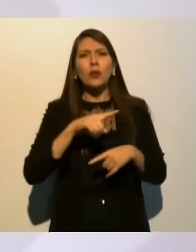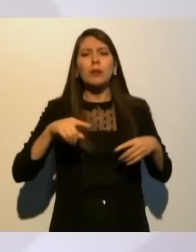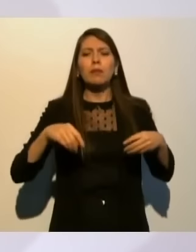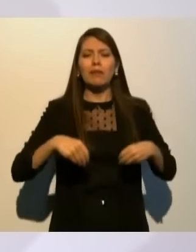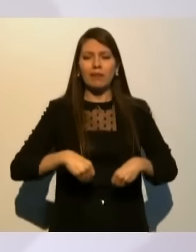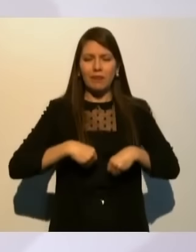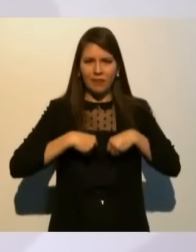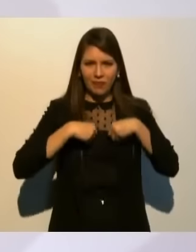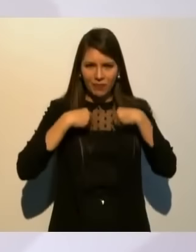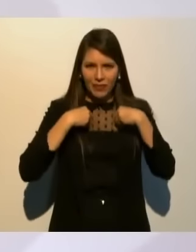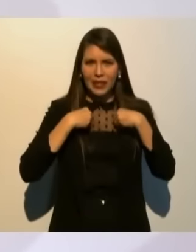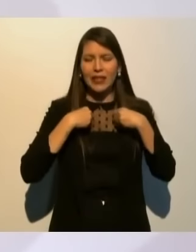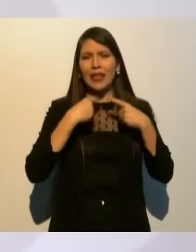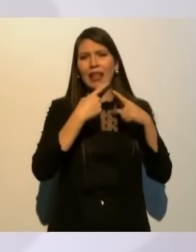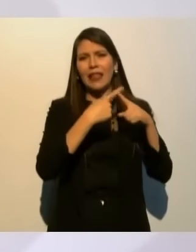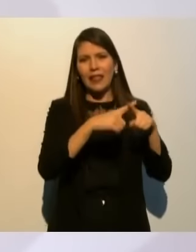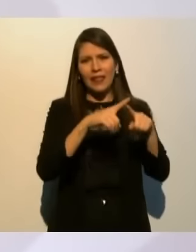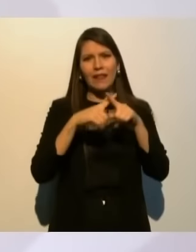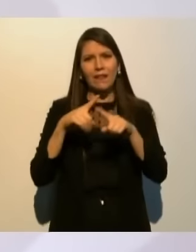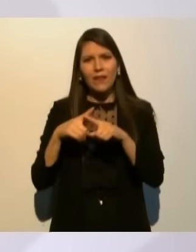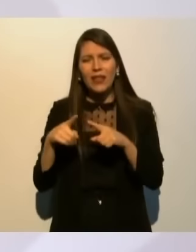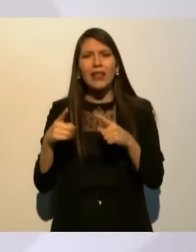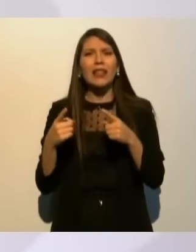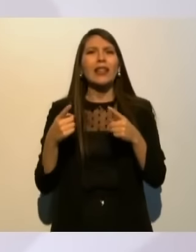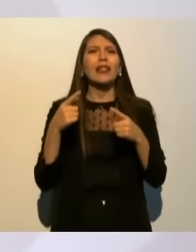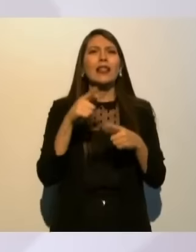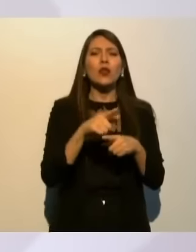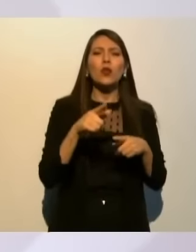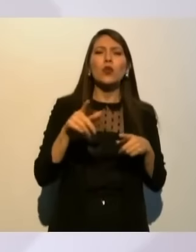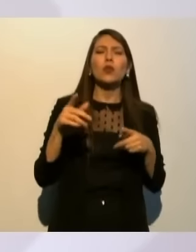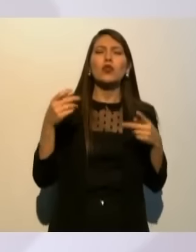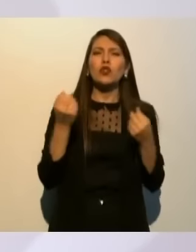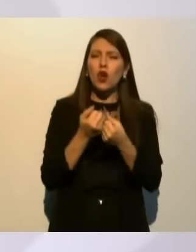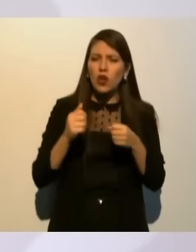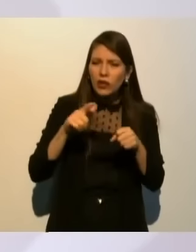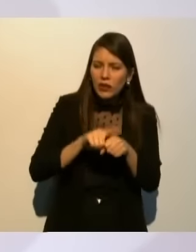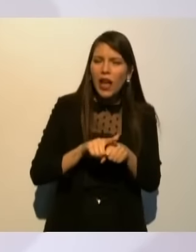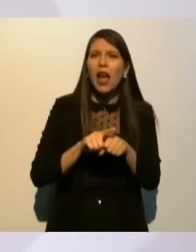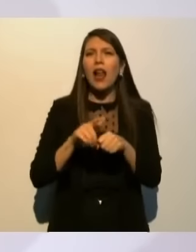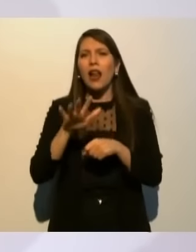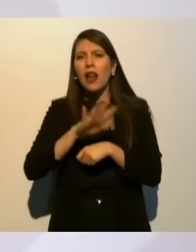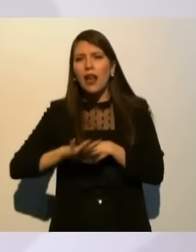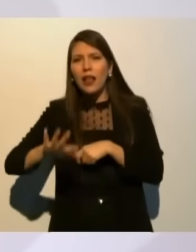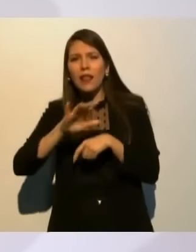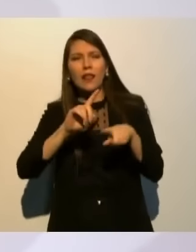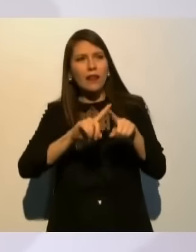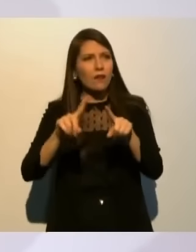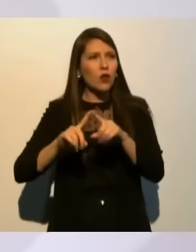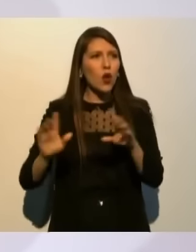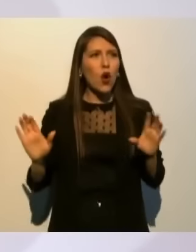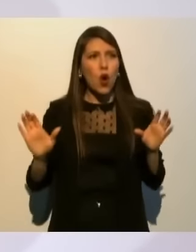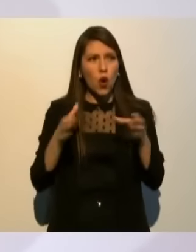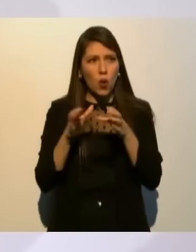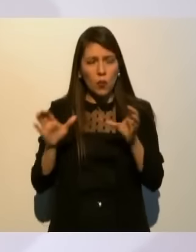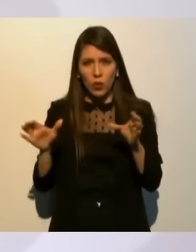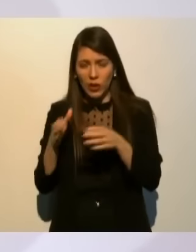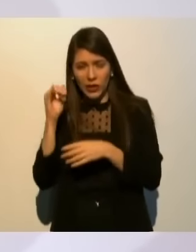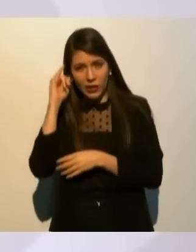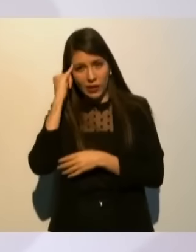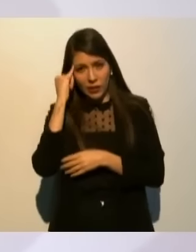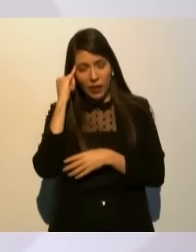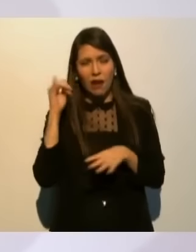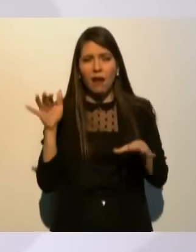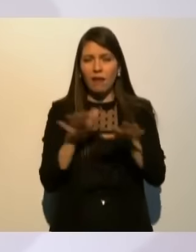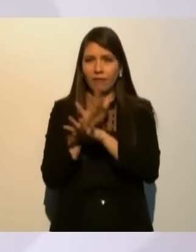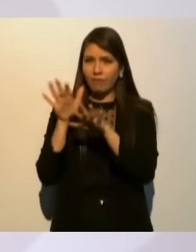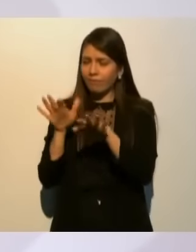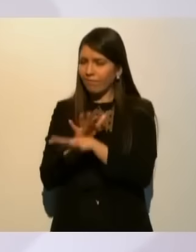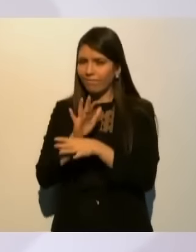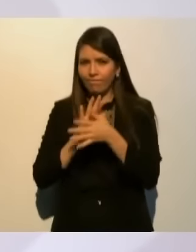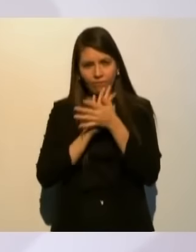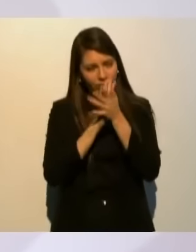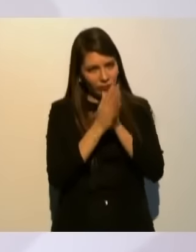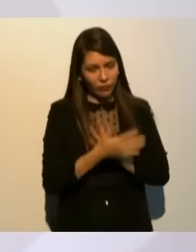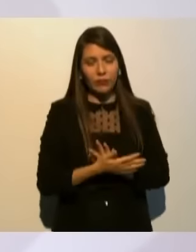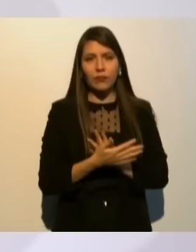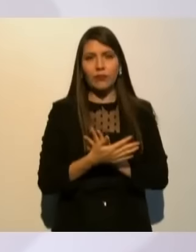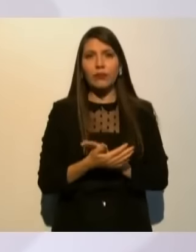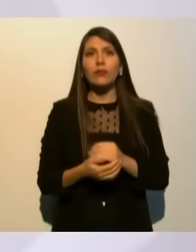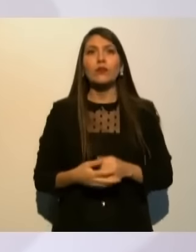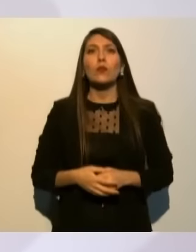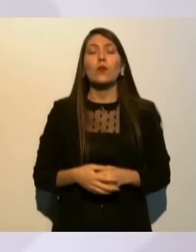y social de nuestras comunidades indígenas en meses pasados El Congreso de La Unión aprobó